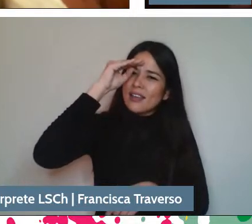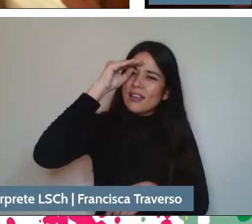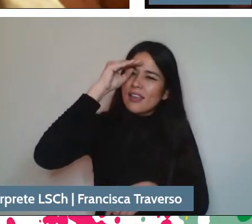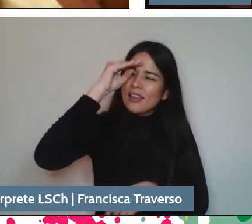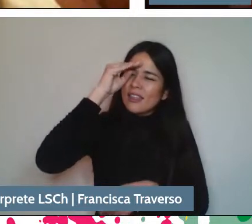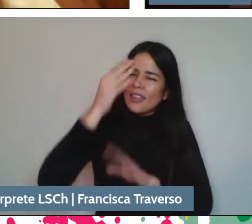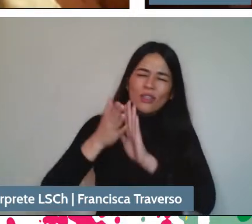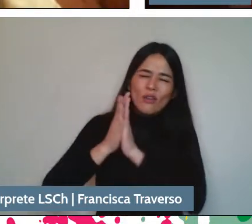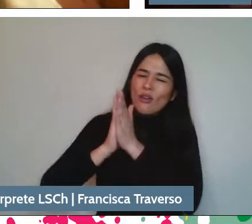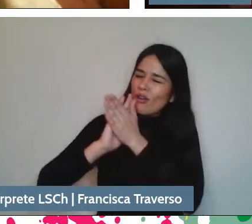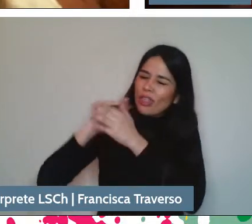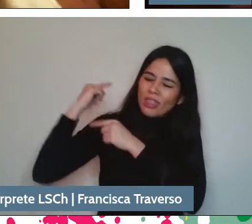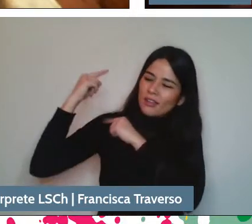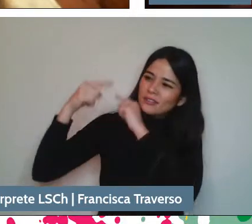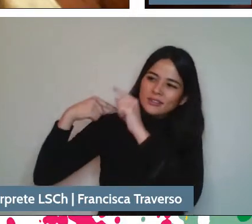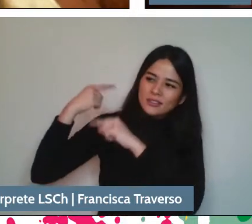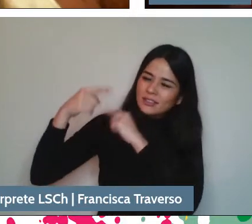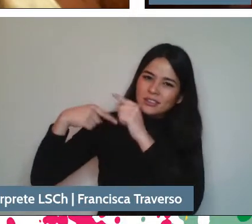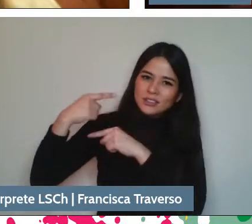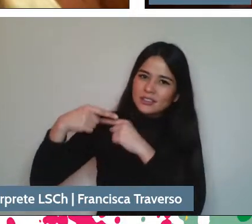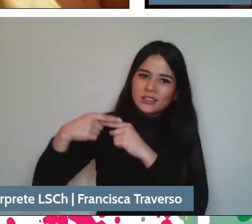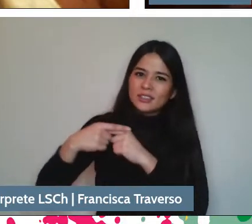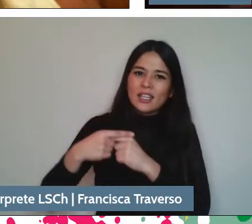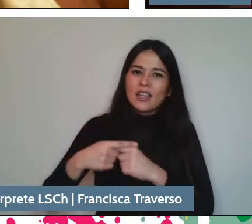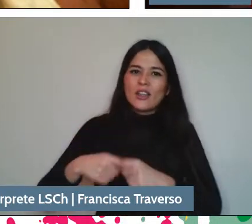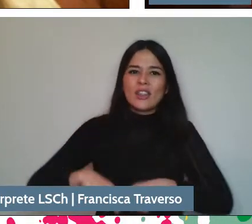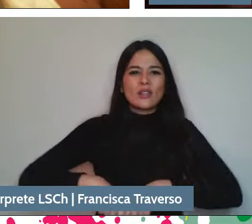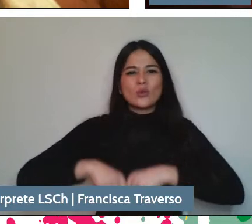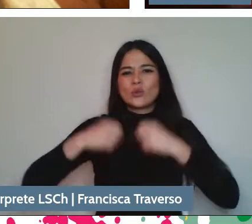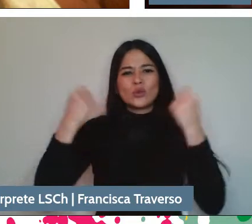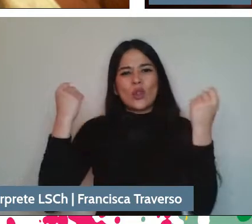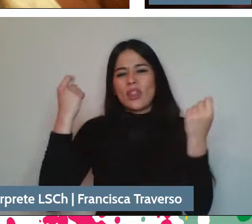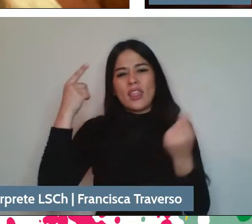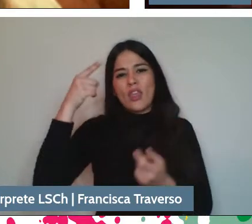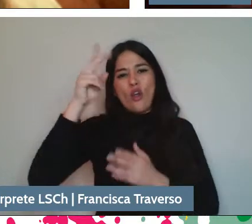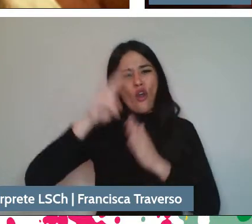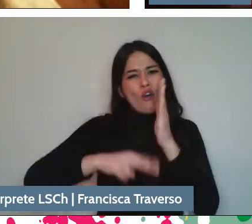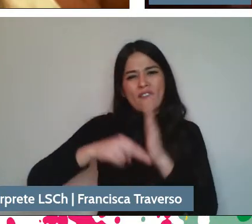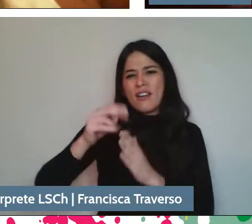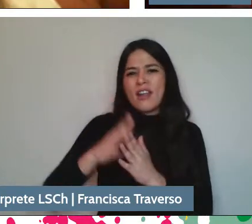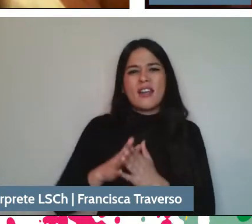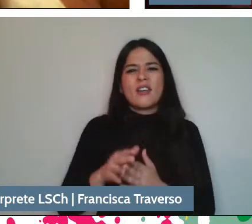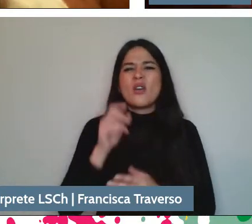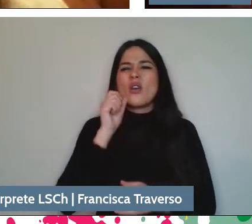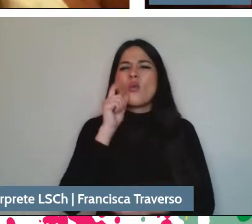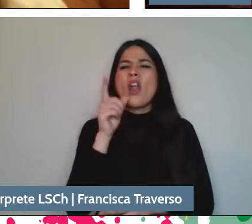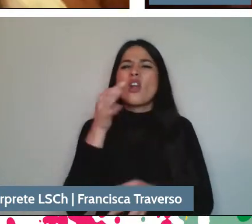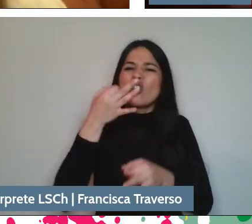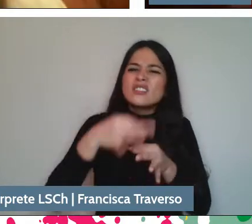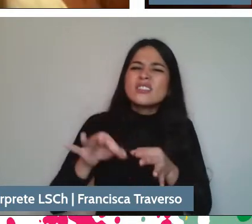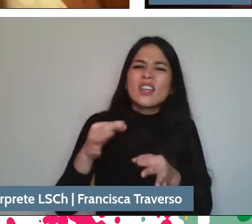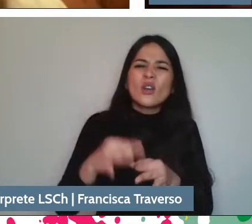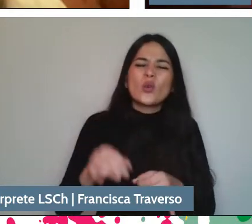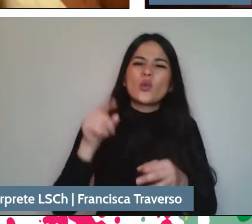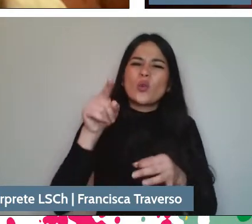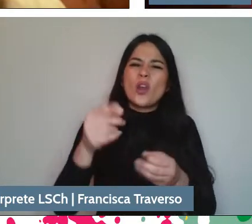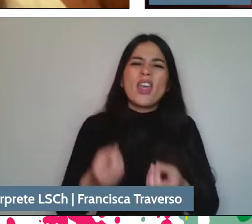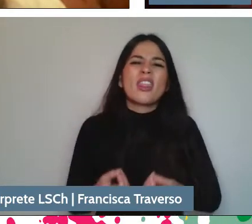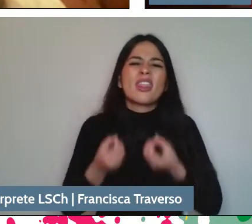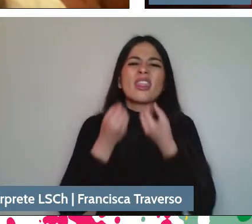Incluyendo la propia destrucción de tus obras le darías a las artistas jóvenes o las artistas mujeres en general?